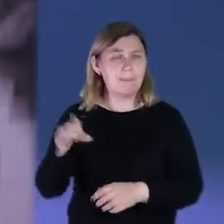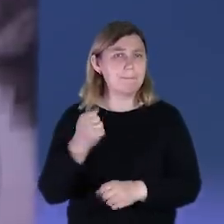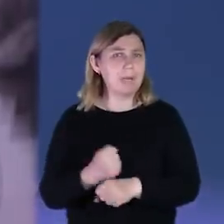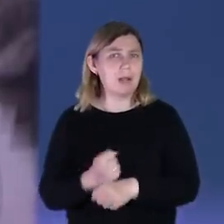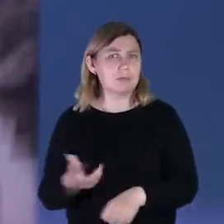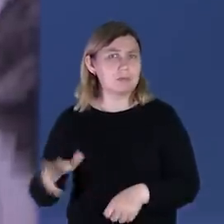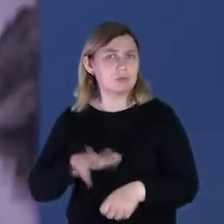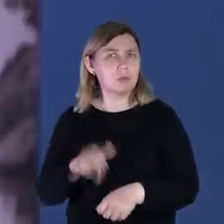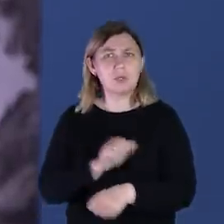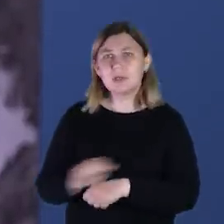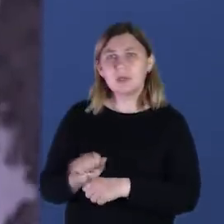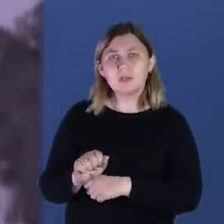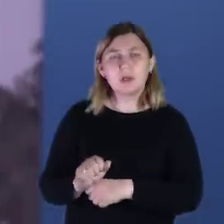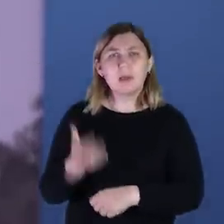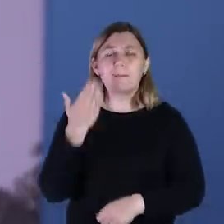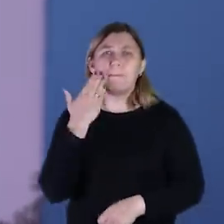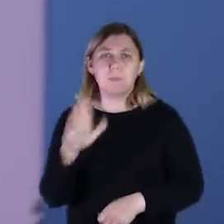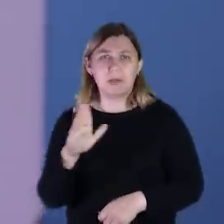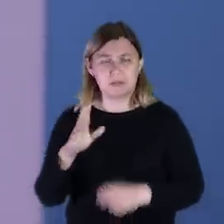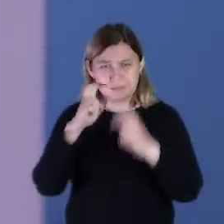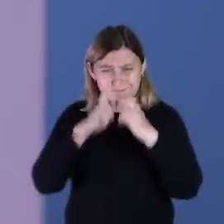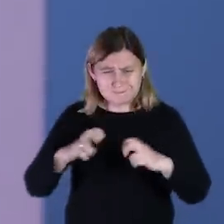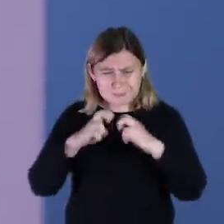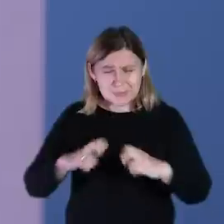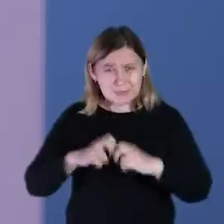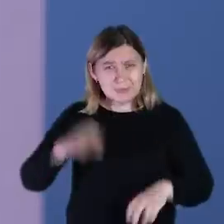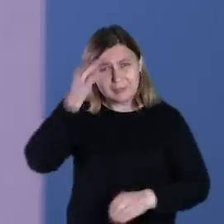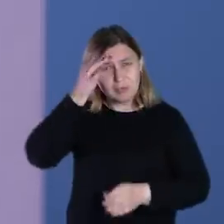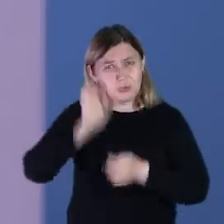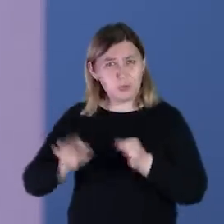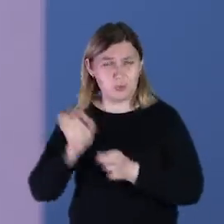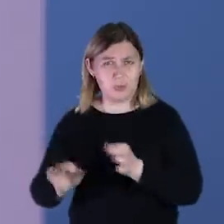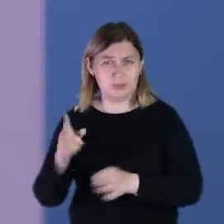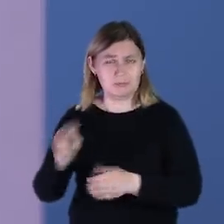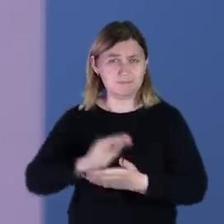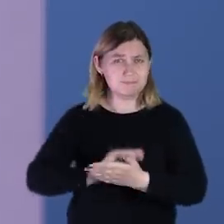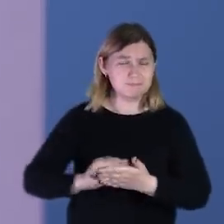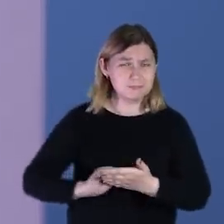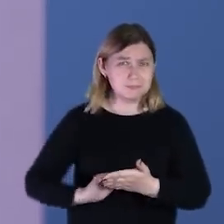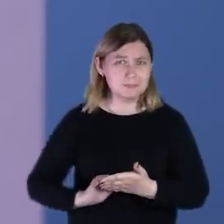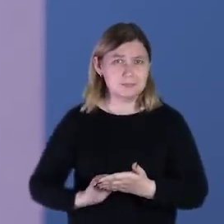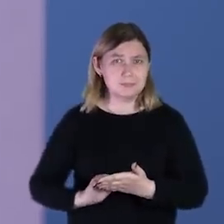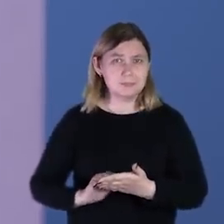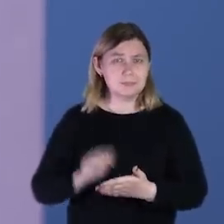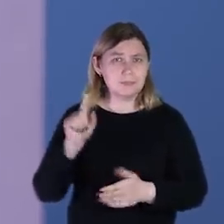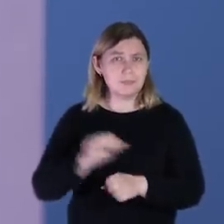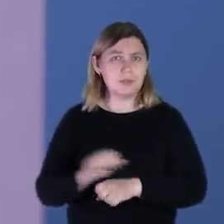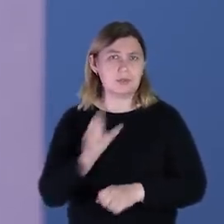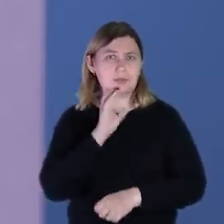Praca, która jest taką bardzo analityczną, drobiazgową robotą.